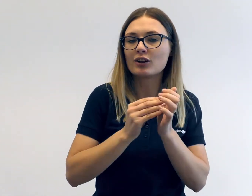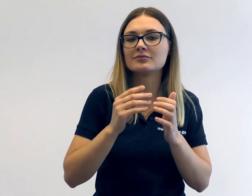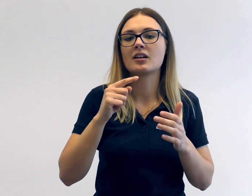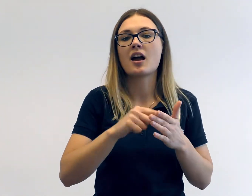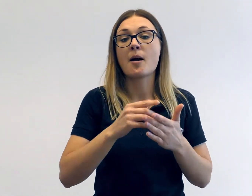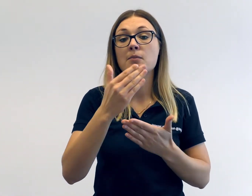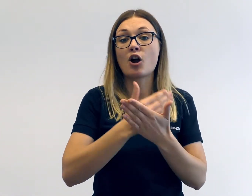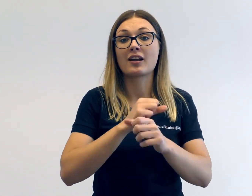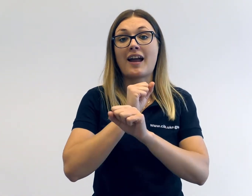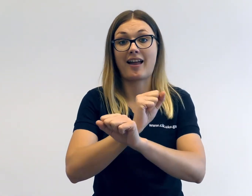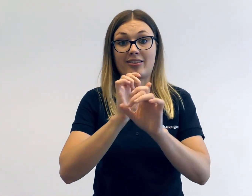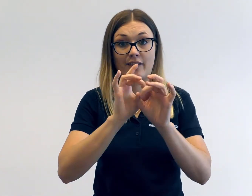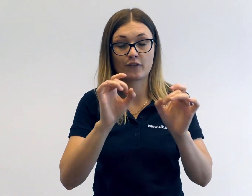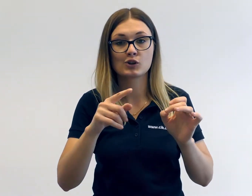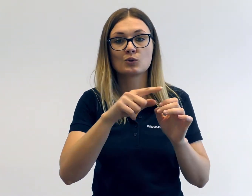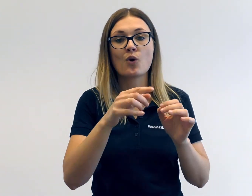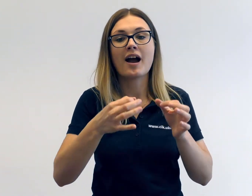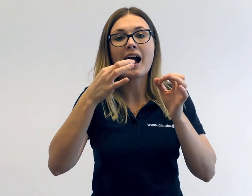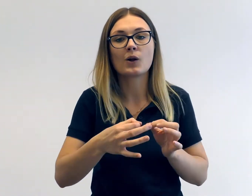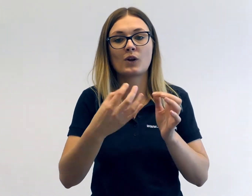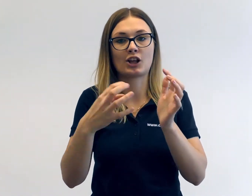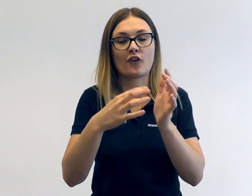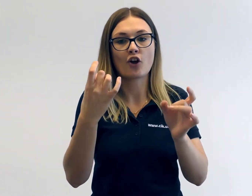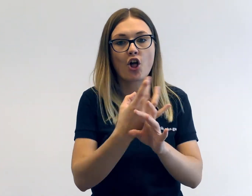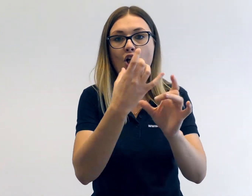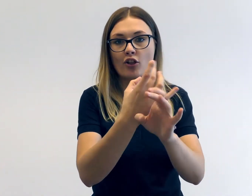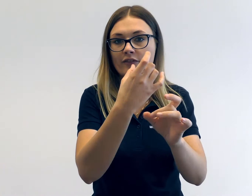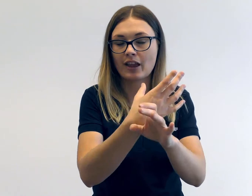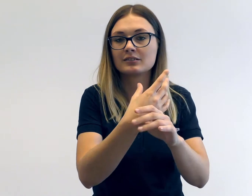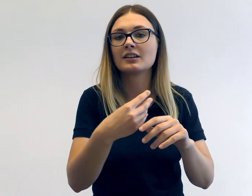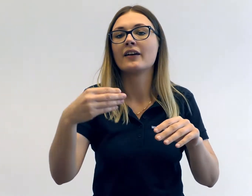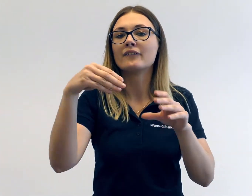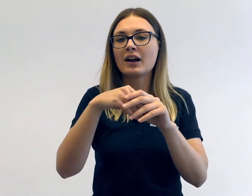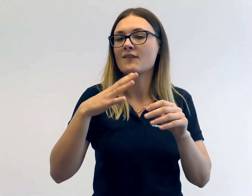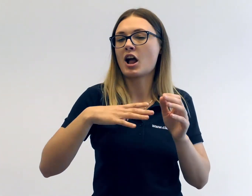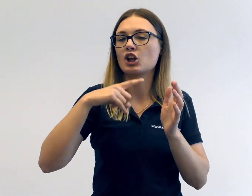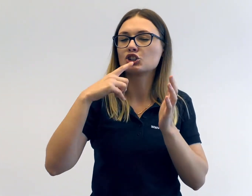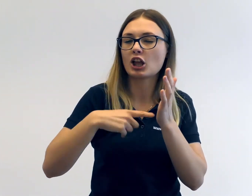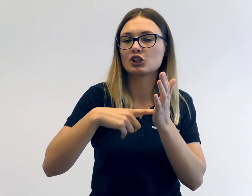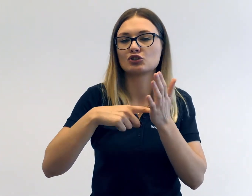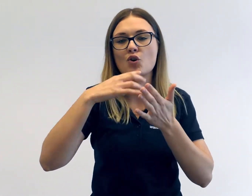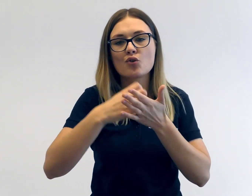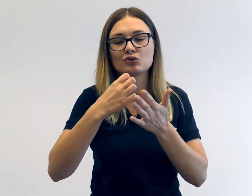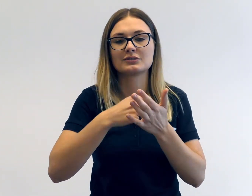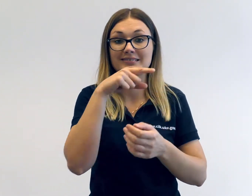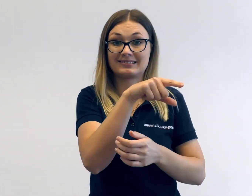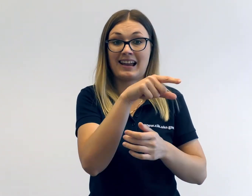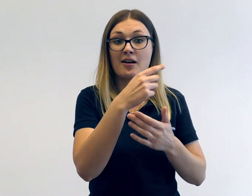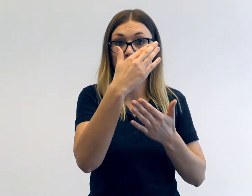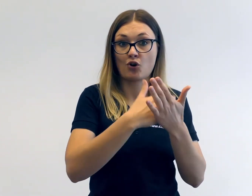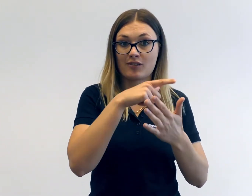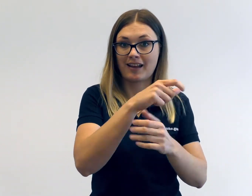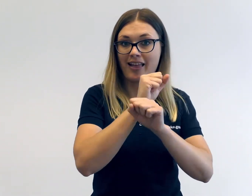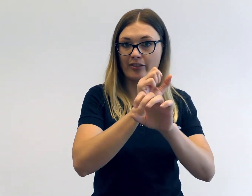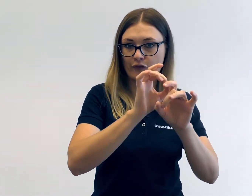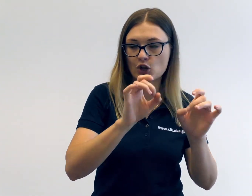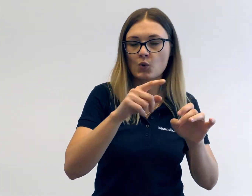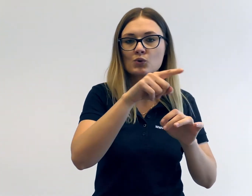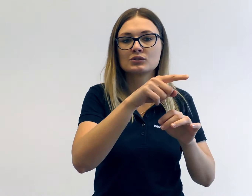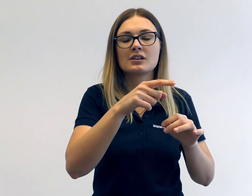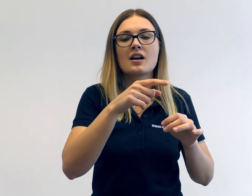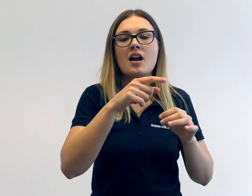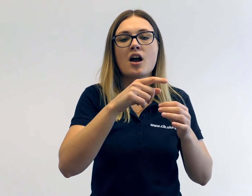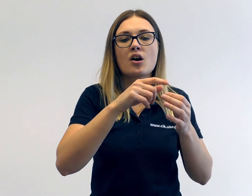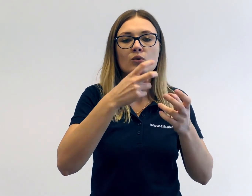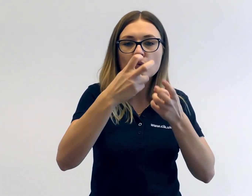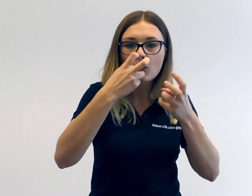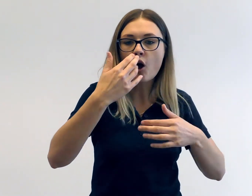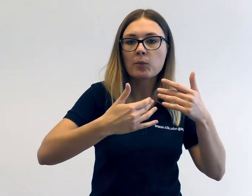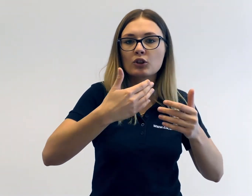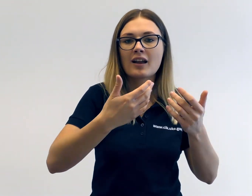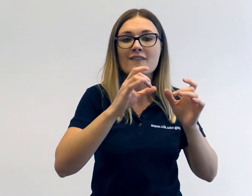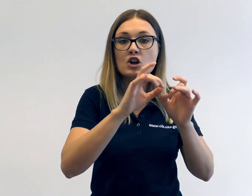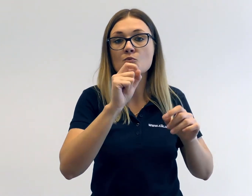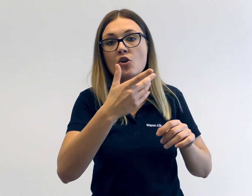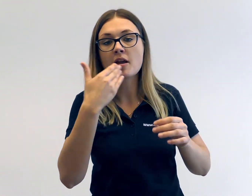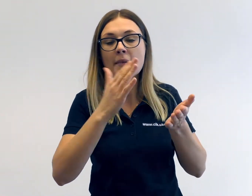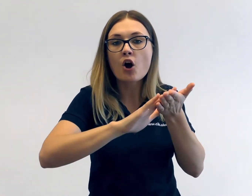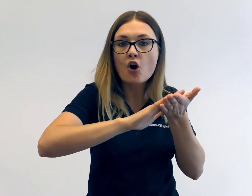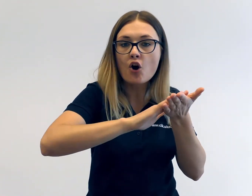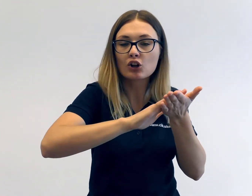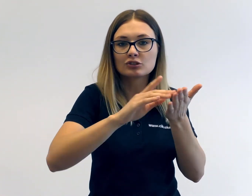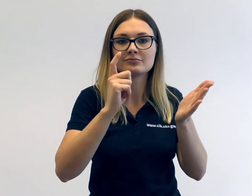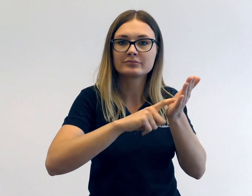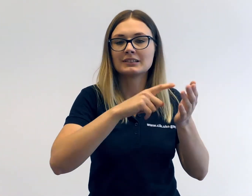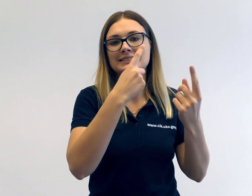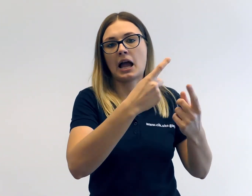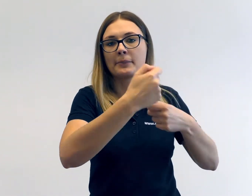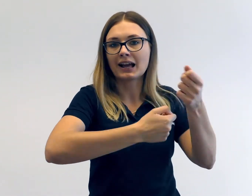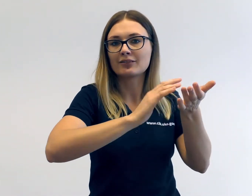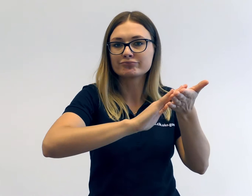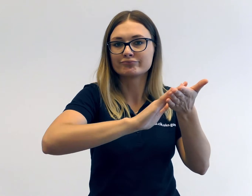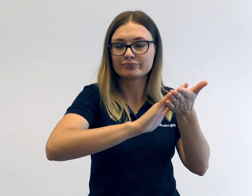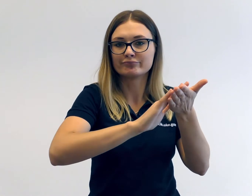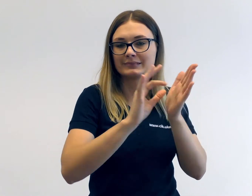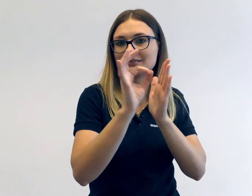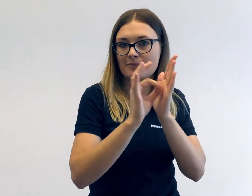Program antywirusowy powinno się aktualizować, a także regularnie skanować komputer w poszukiwaniu wirusów.